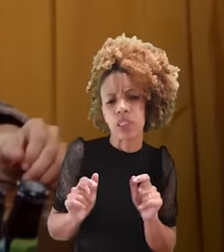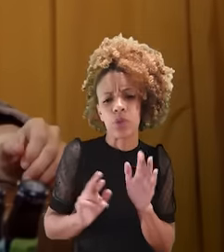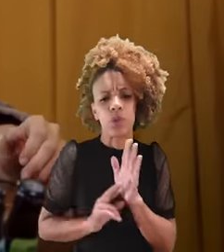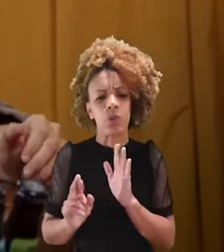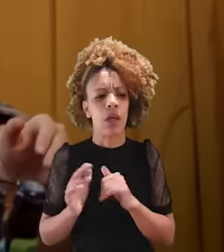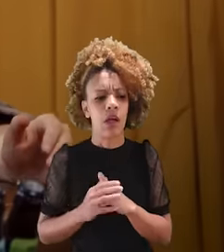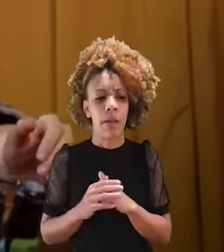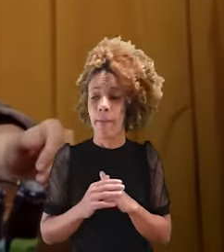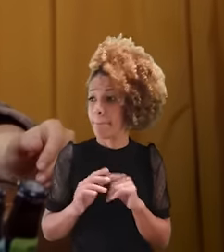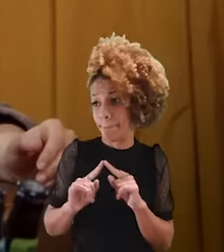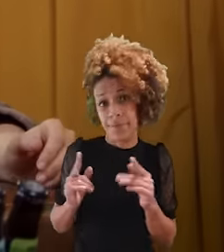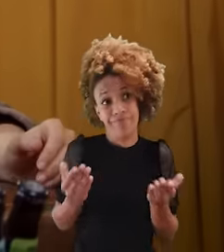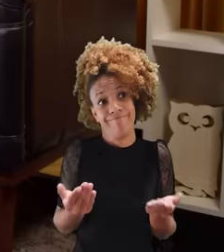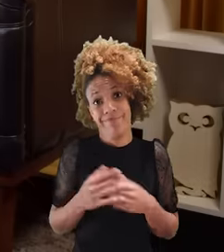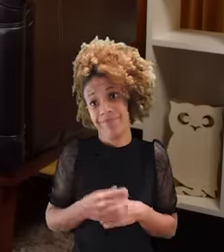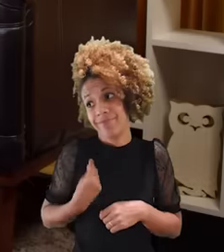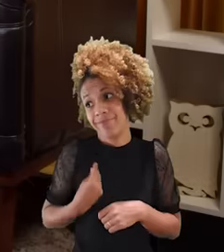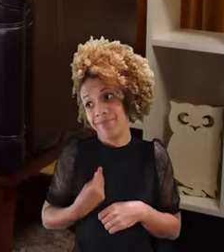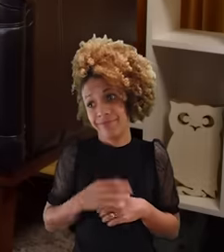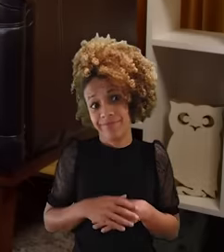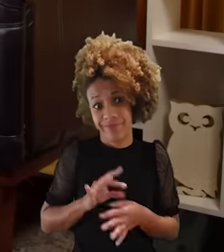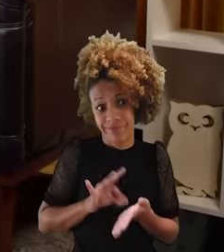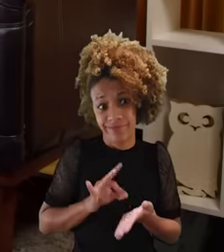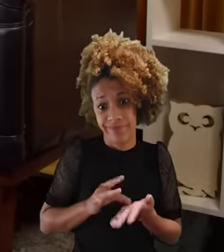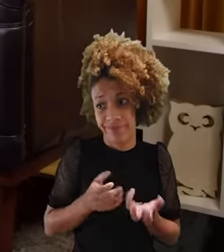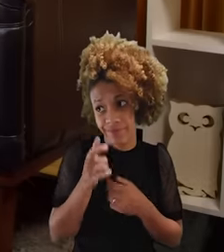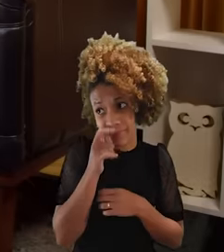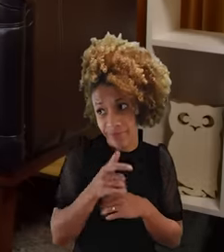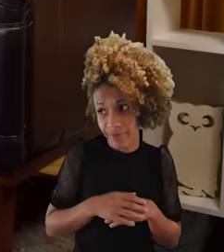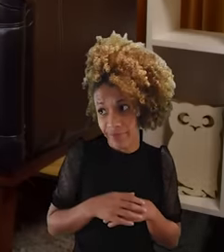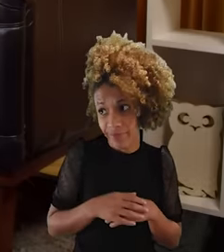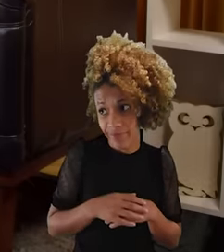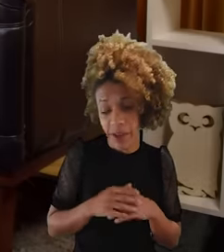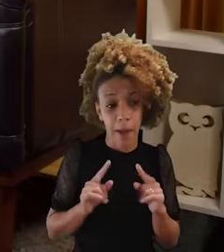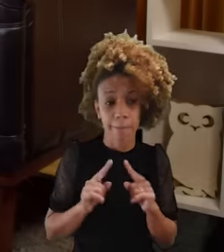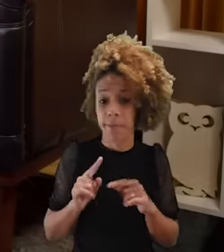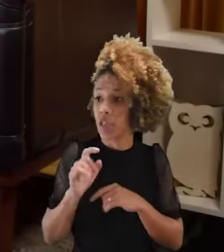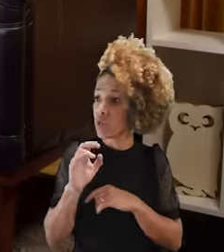falou i give a fuck eu realmente estô interessada o Chico Xavier Falava a mesma coisa um cara falou